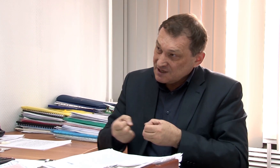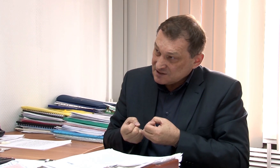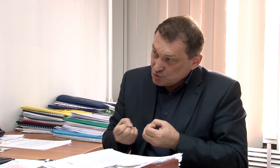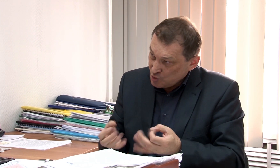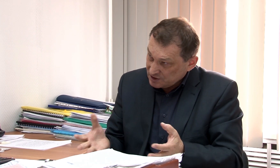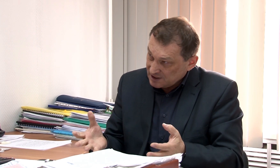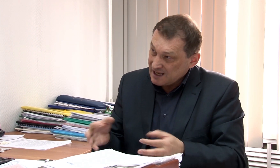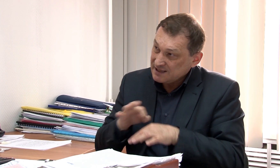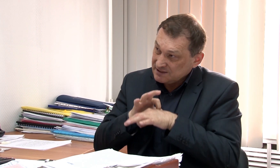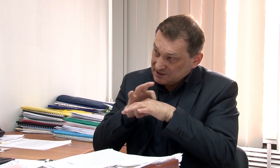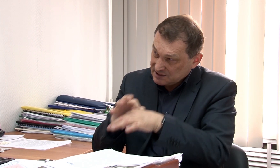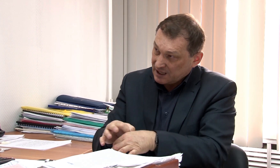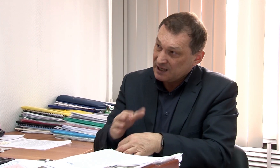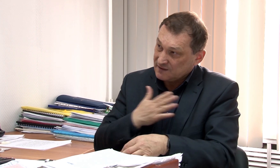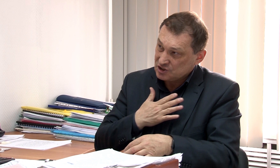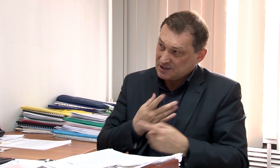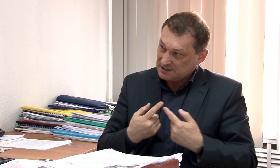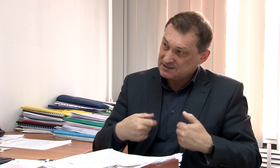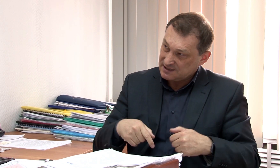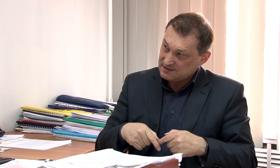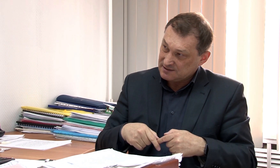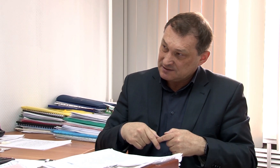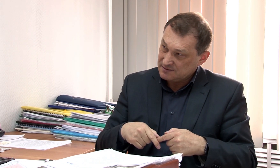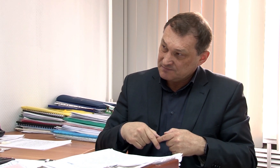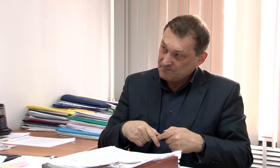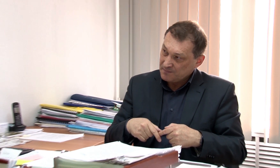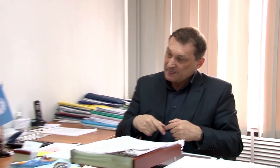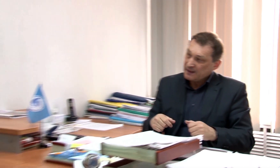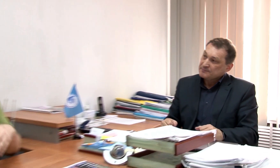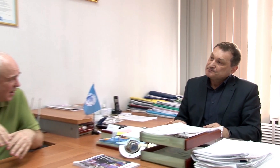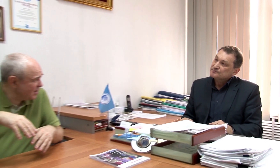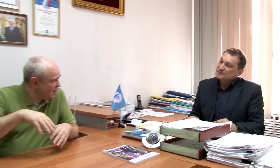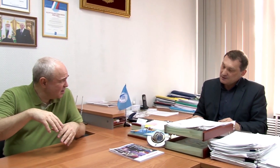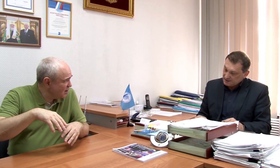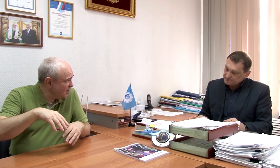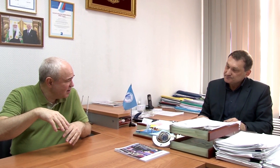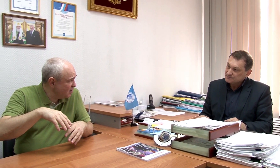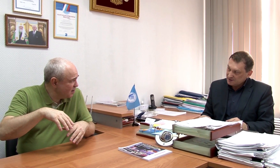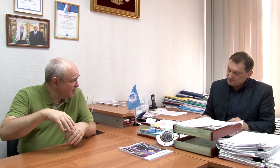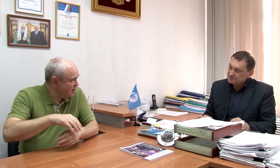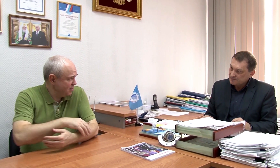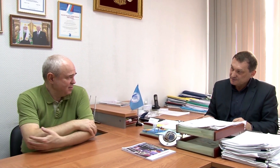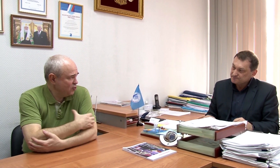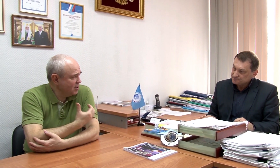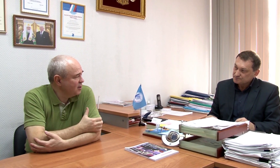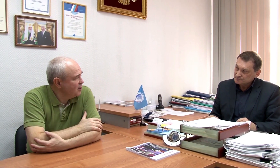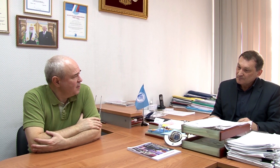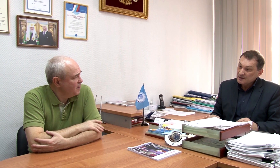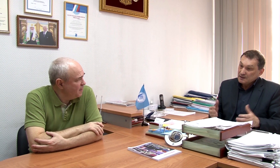Все расходы несла наша организация. Даже за свет не платили?? Ужас...